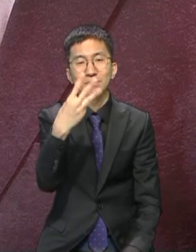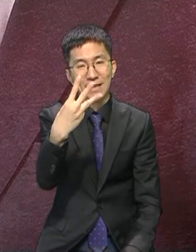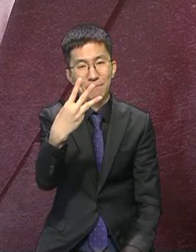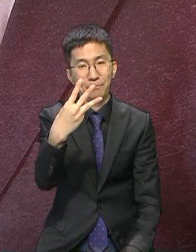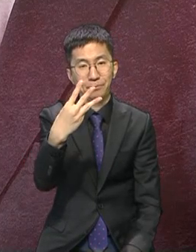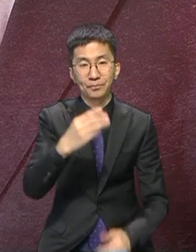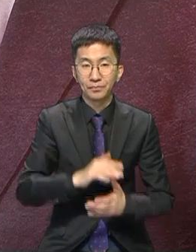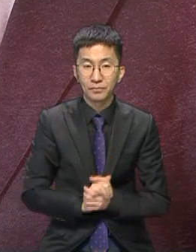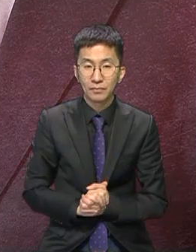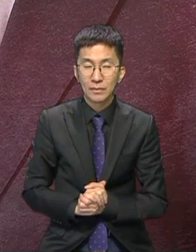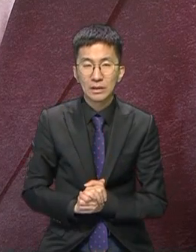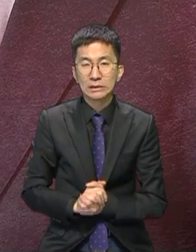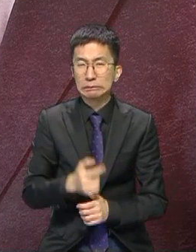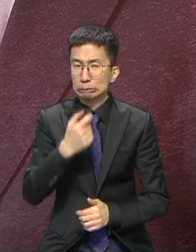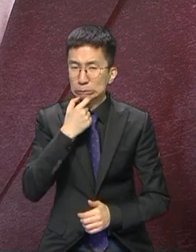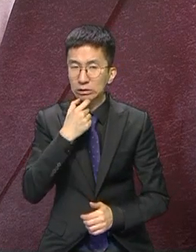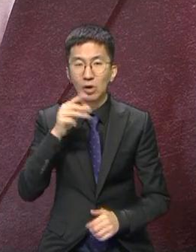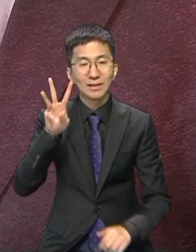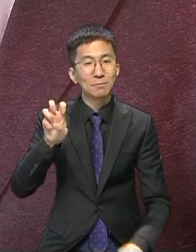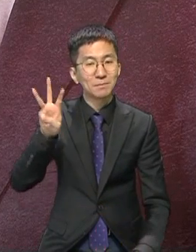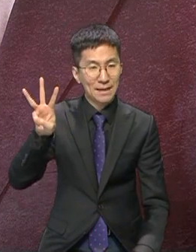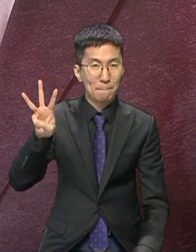53.9, 부적절 33.7%였습니다.